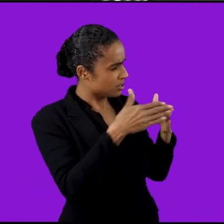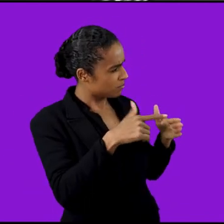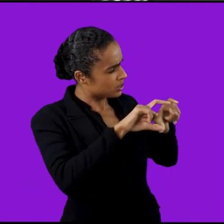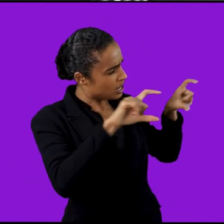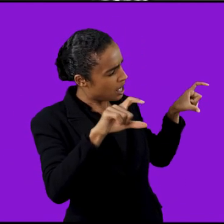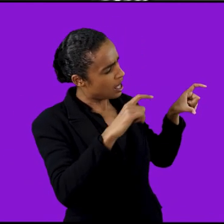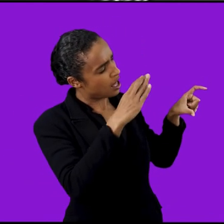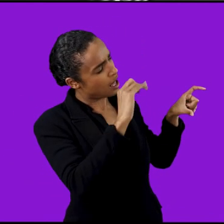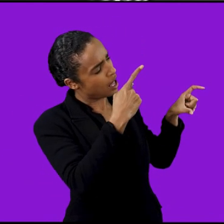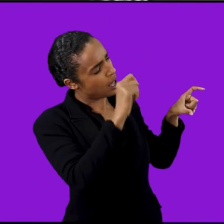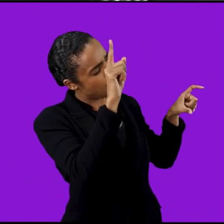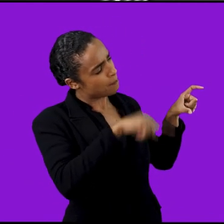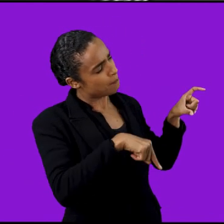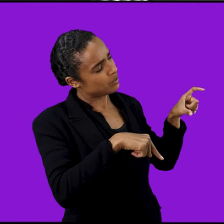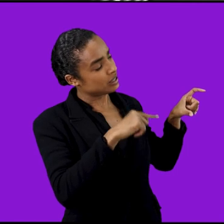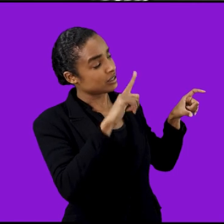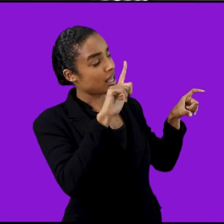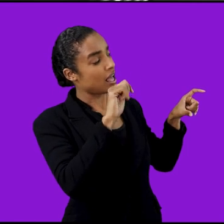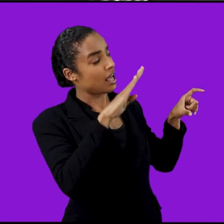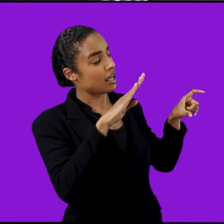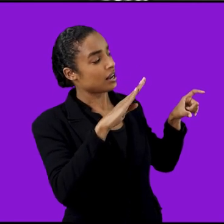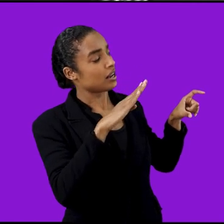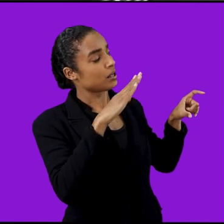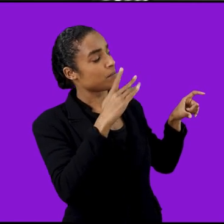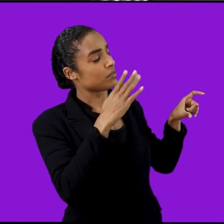Negócios. Eu fui com uma camiseta da Lab Fantasma? Que era do menino Buda. Que veio